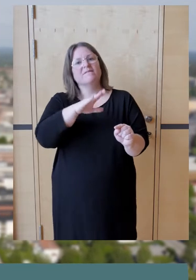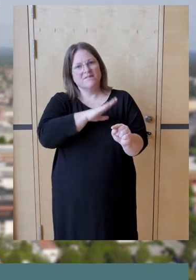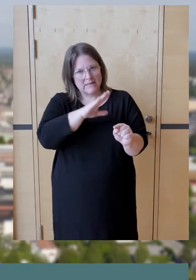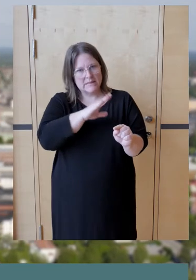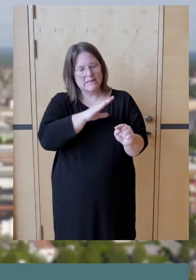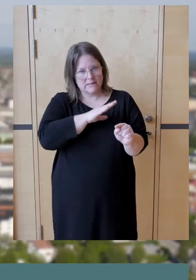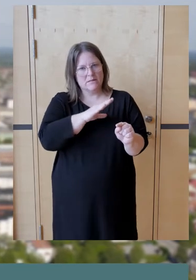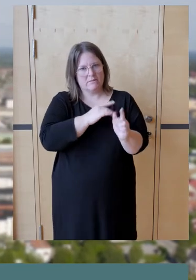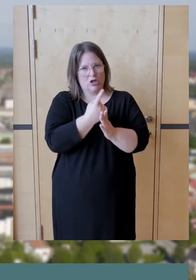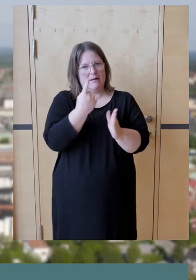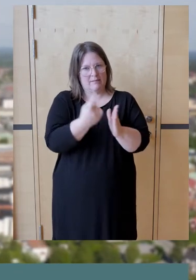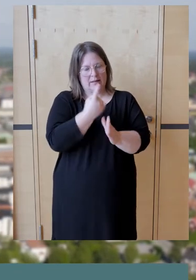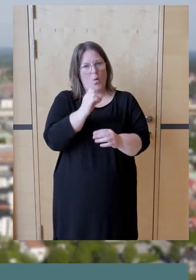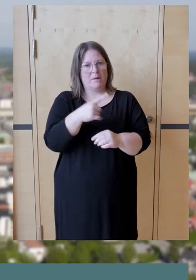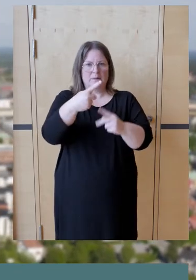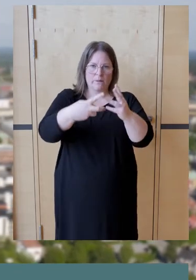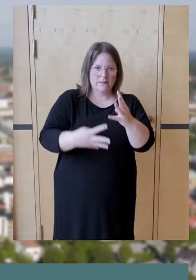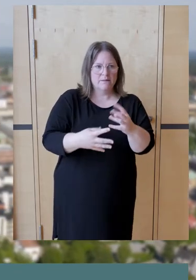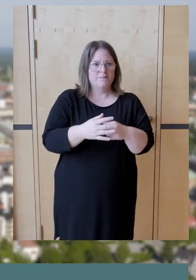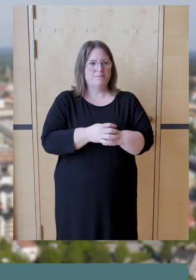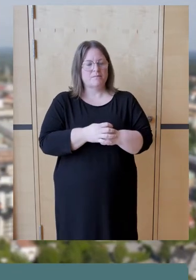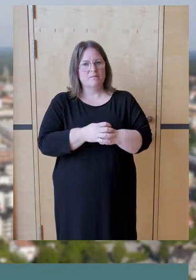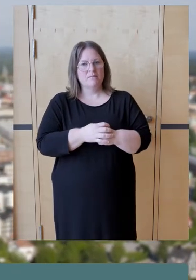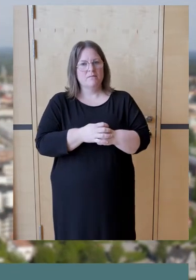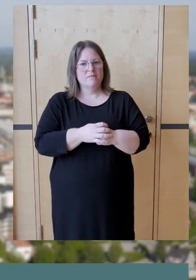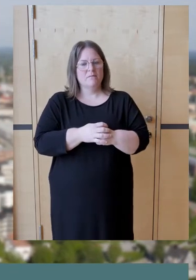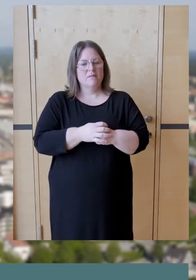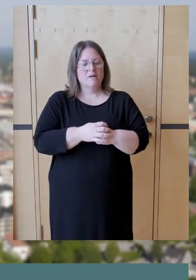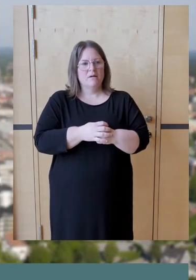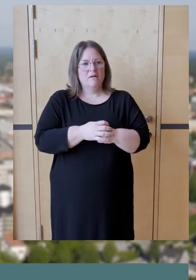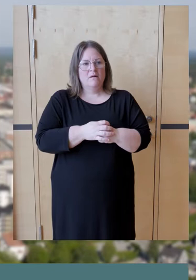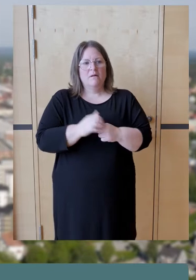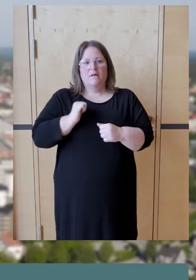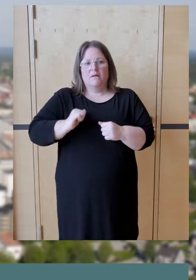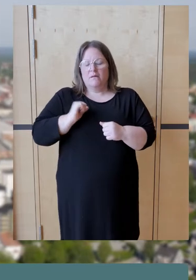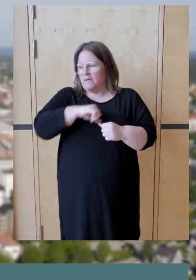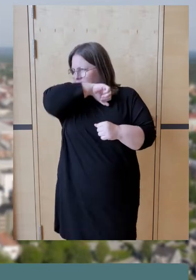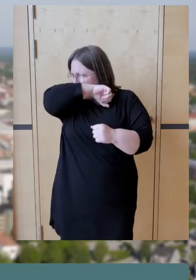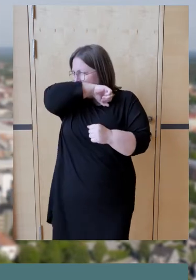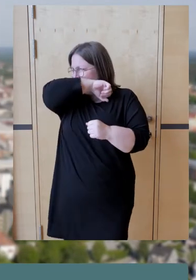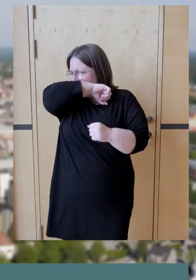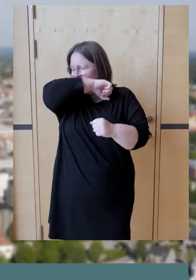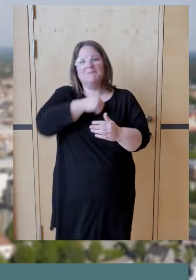Ta till vara ytterligare 4055 till lägenheten inom kort tid Barsebäck mindre kostnad